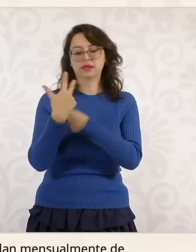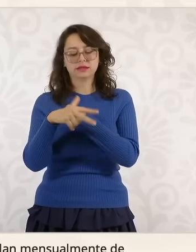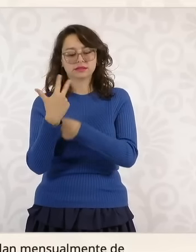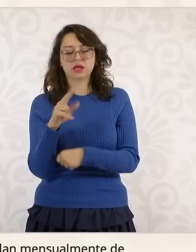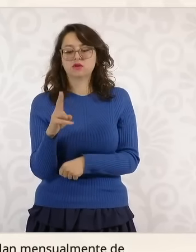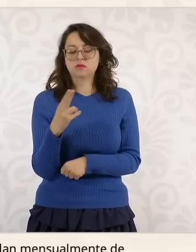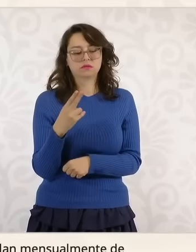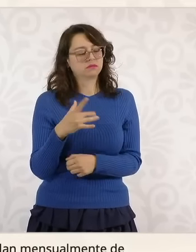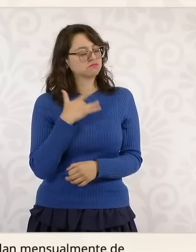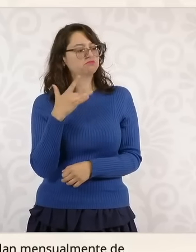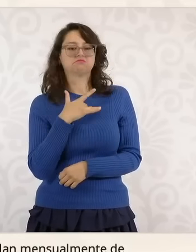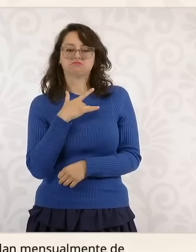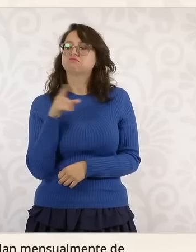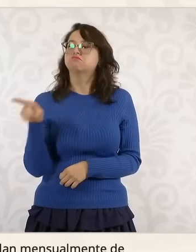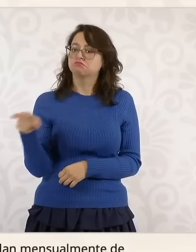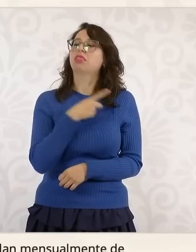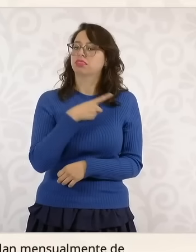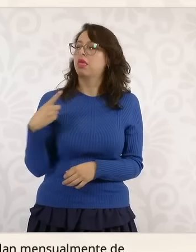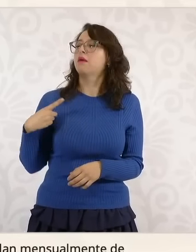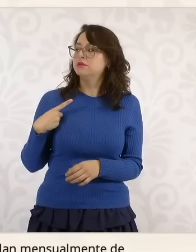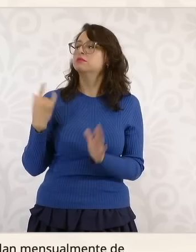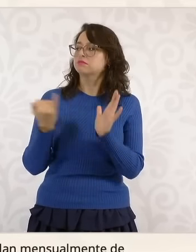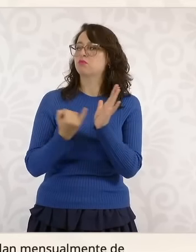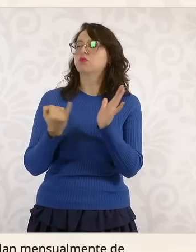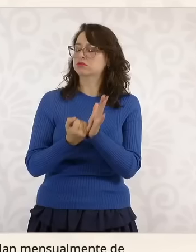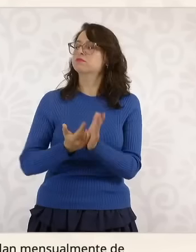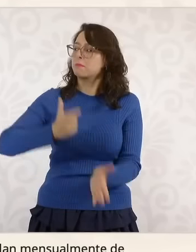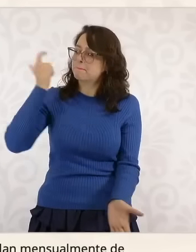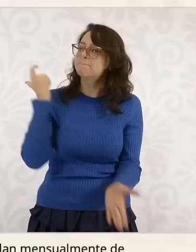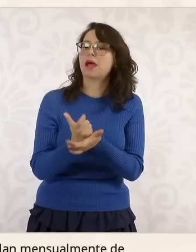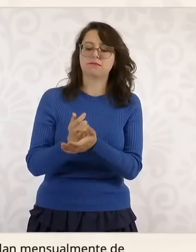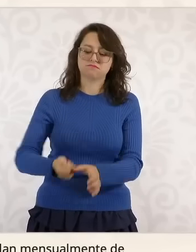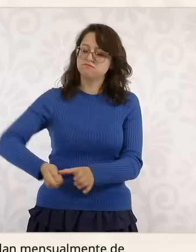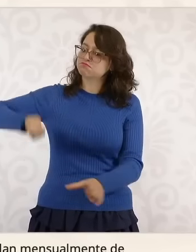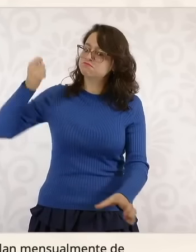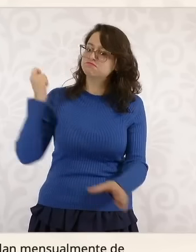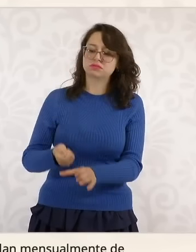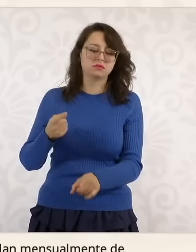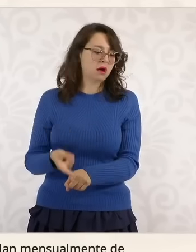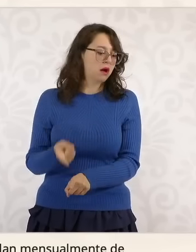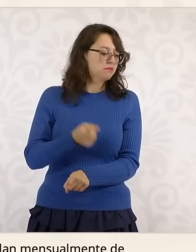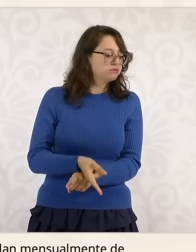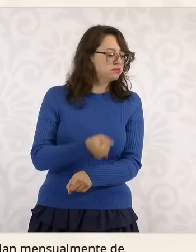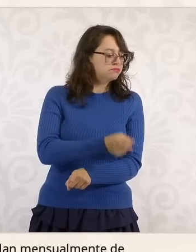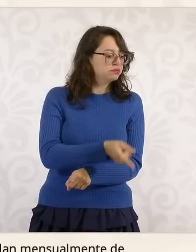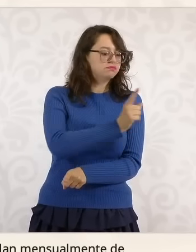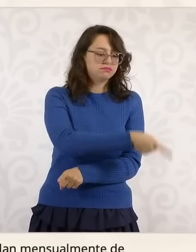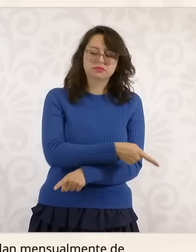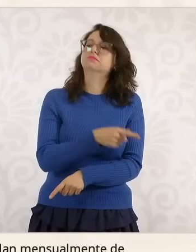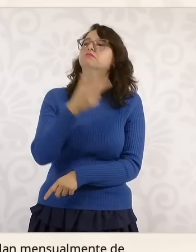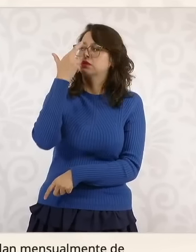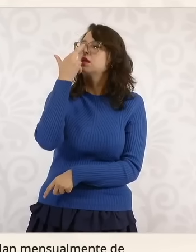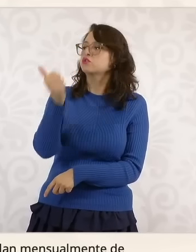impugnaciones confirmando de manera definitiva las resoluciones de los tribunales. Tras la resolución